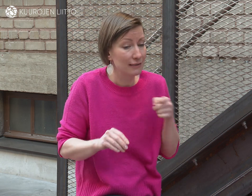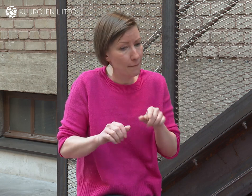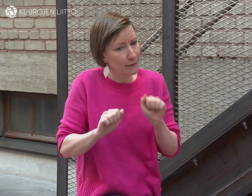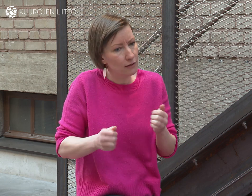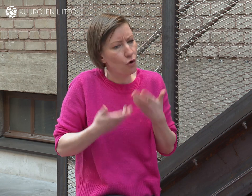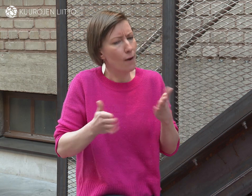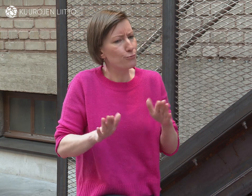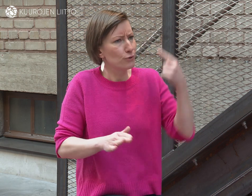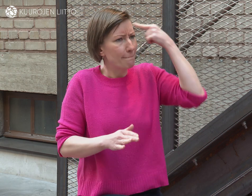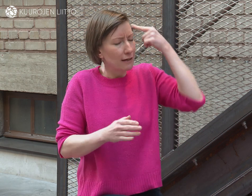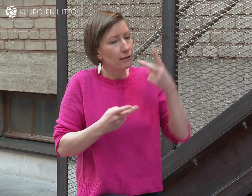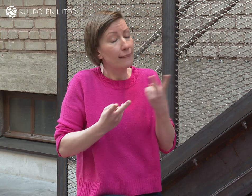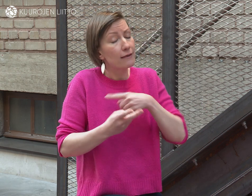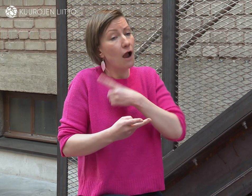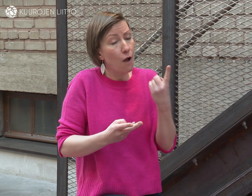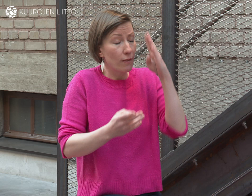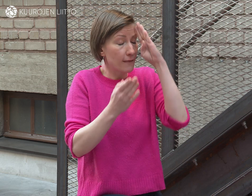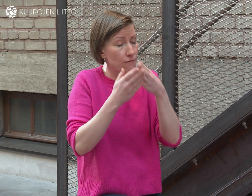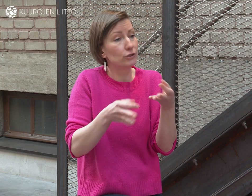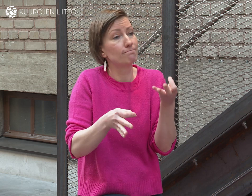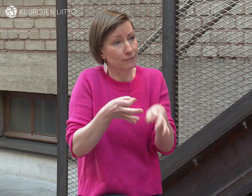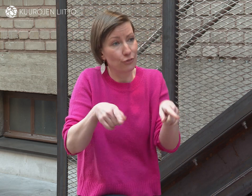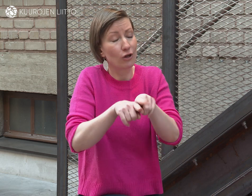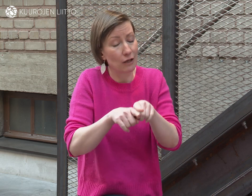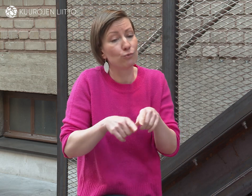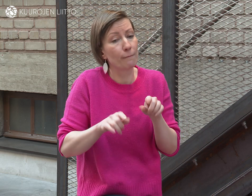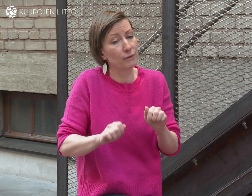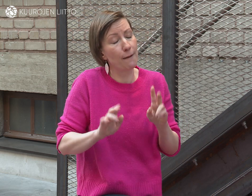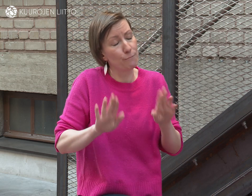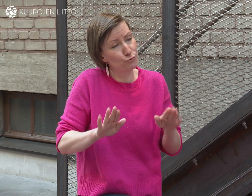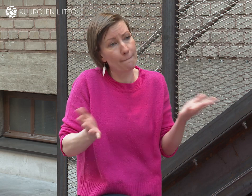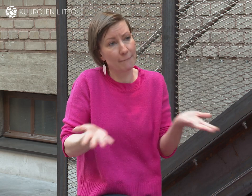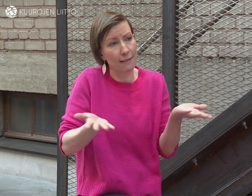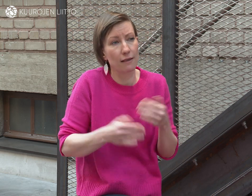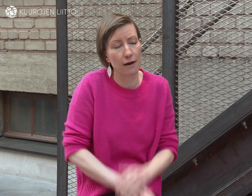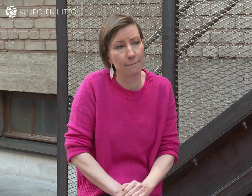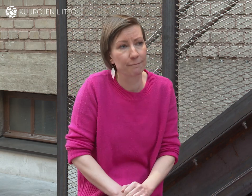Aihe tulee pitää pinnalla niin kauan kunnes tavoite on saavutettu.